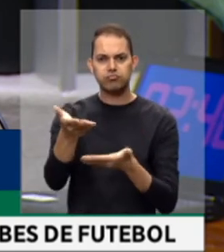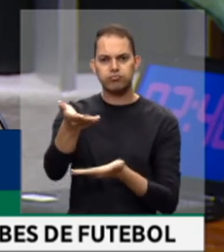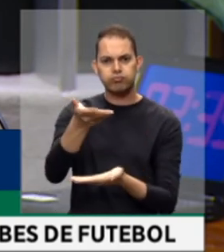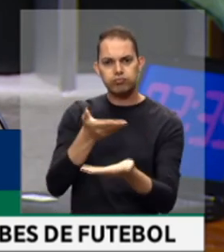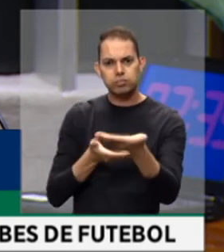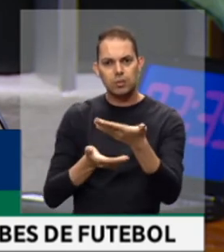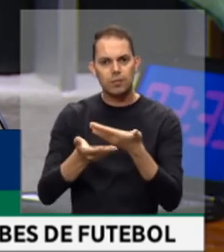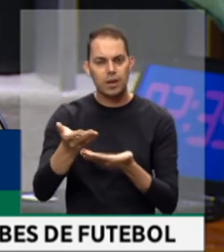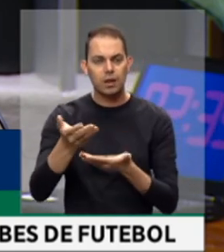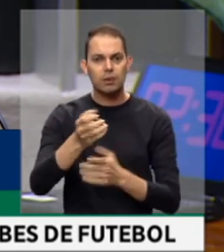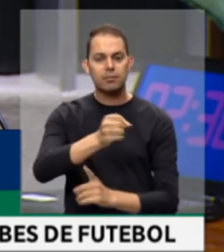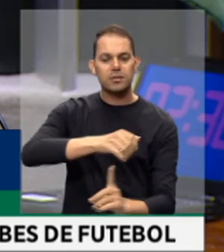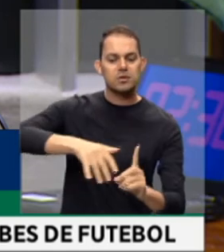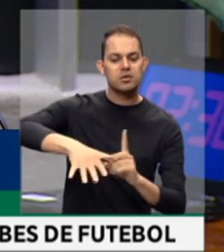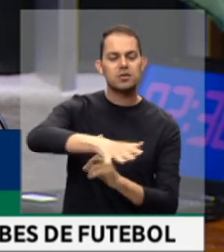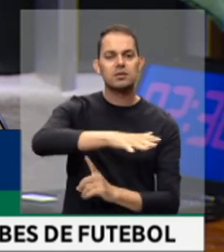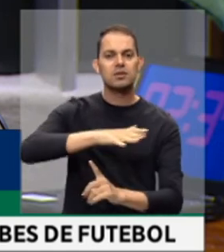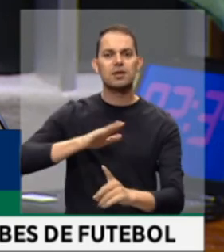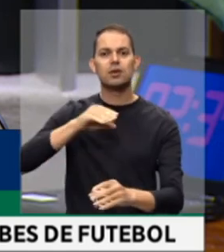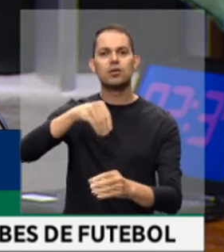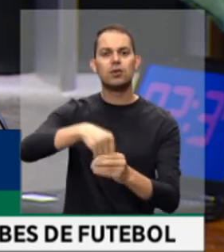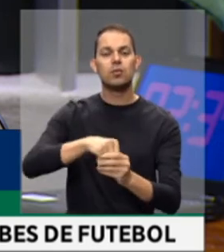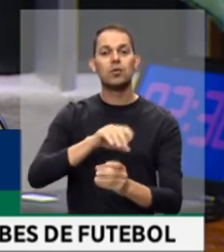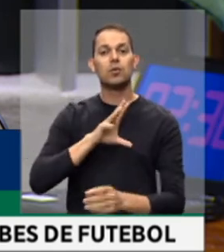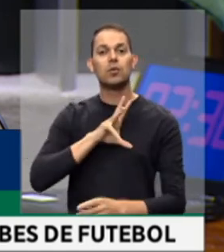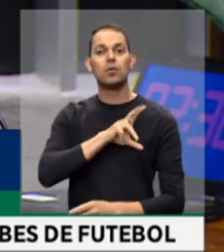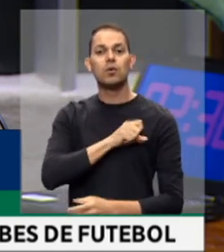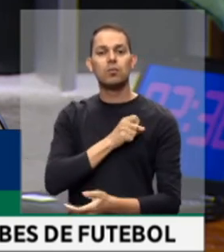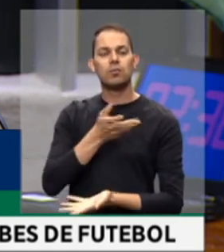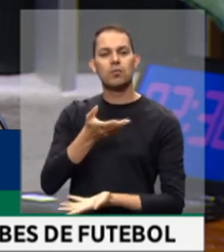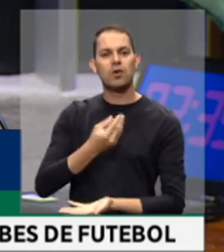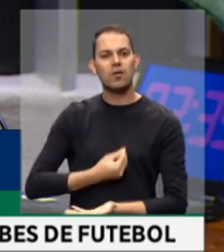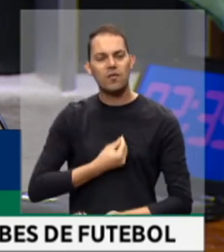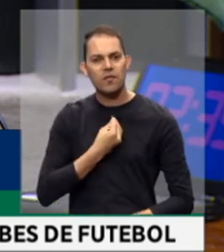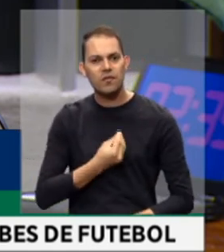ONVT... ECOLOGICAMENTE EQUILIBRADA. UMA SOCIEDADE SOBERANA, UMA SOCIEDADE DEMOCRÁTICA, UMA SOCIEDADE